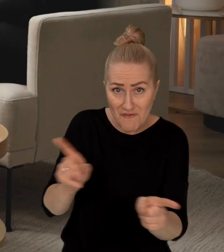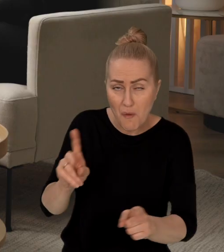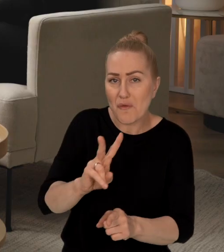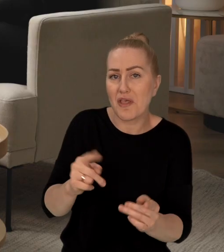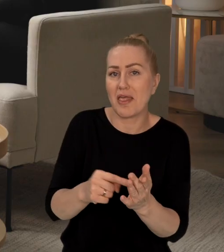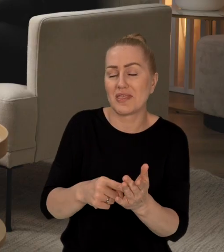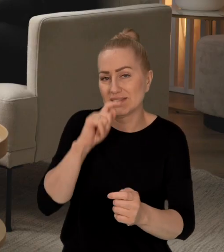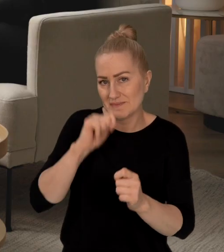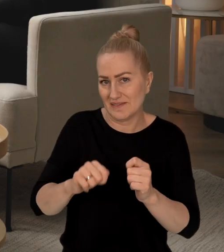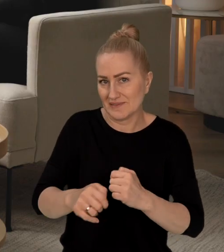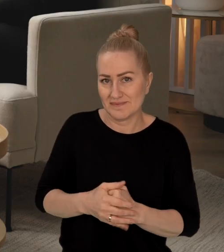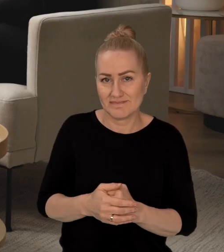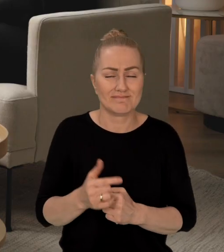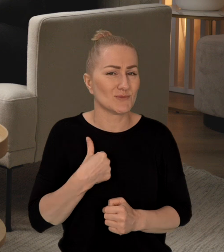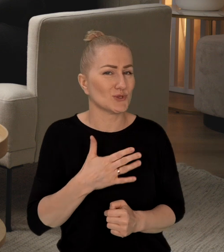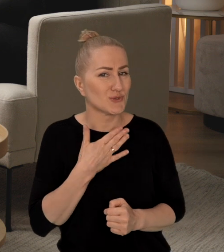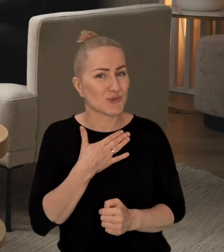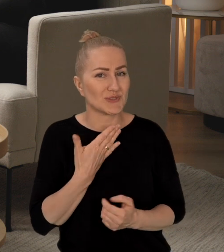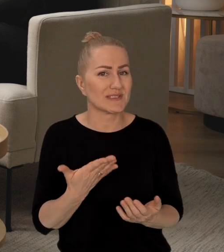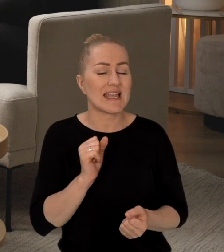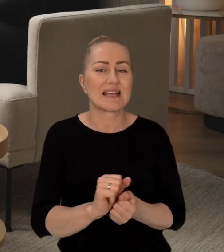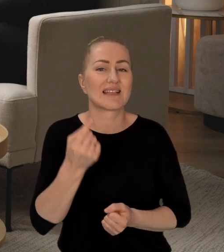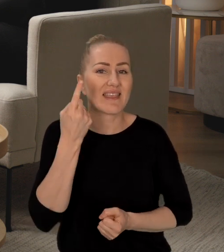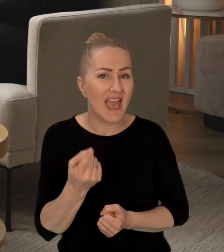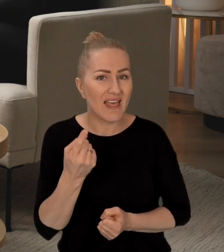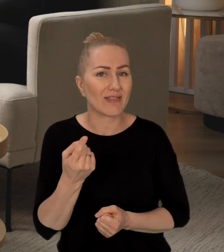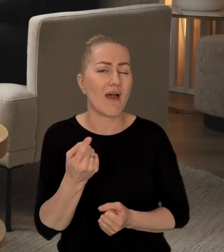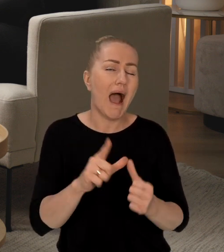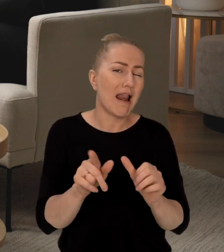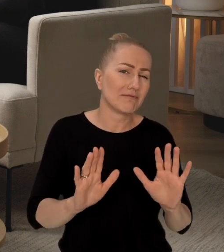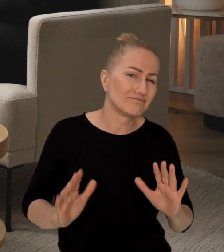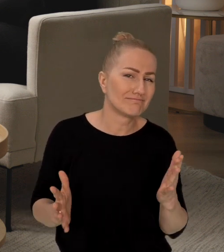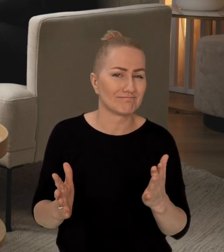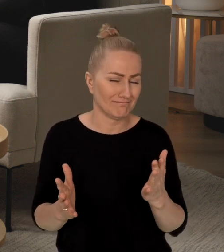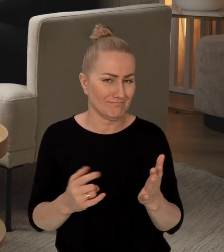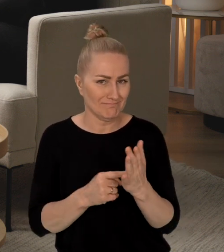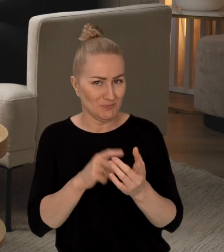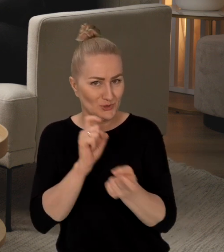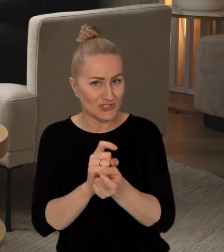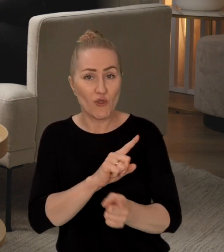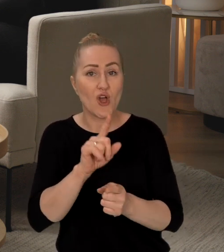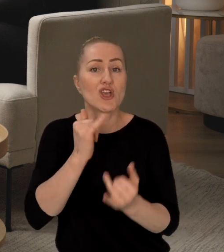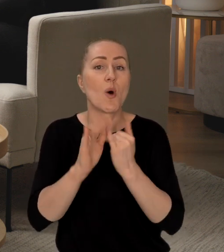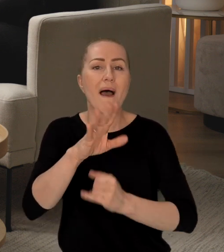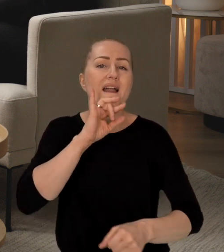W mojej opinii jest jedno względne przeciwwskazanie, to obfite krwawienie w ciąży.